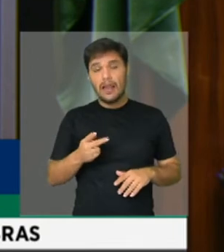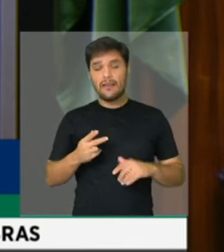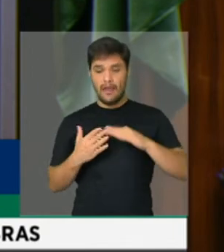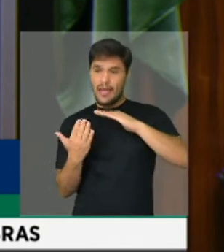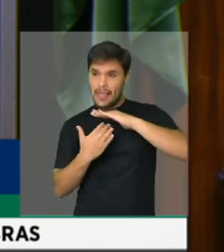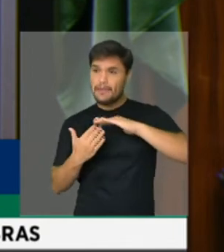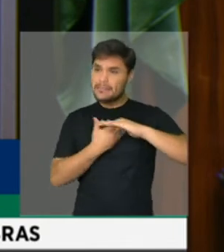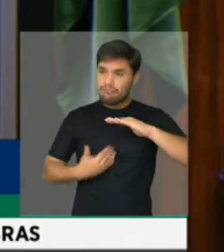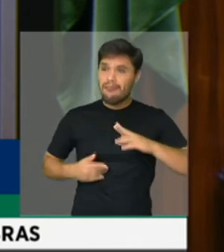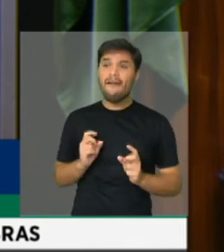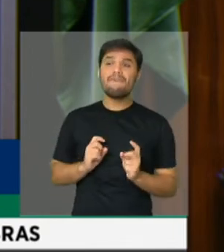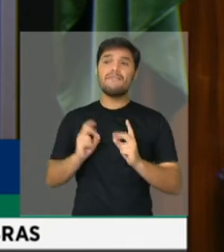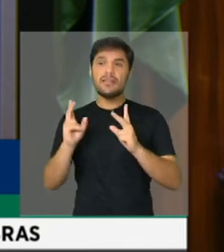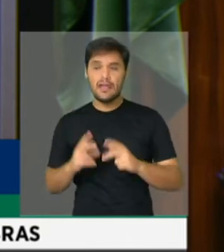OLHAR PARA A VONTADE POPULAR. 59...% É CONTRÁRIO... É